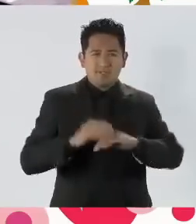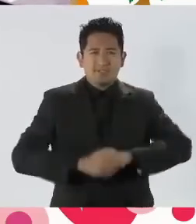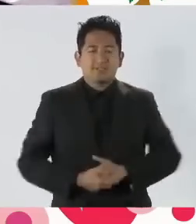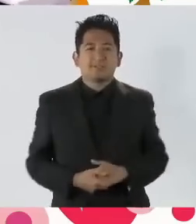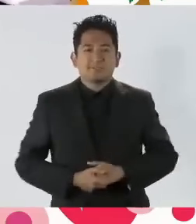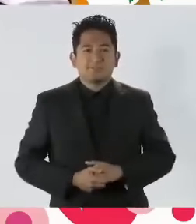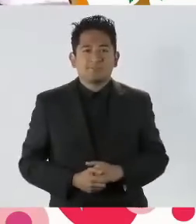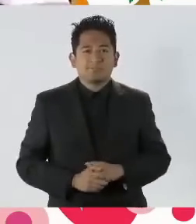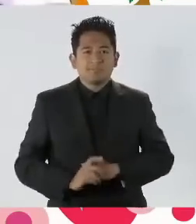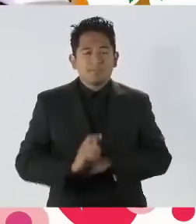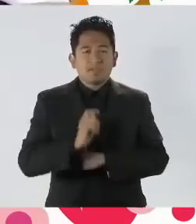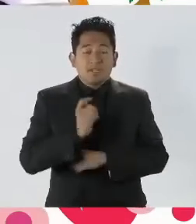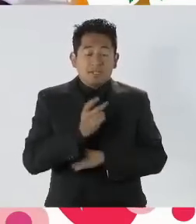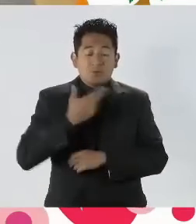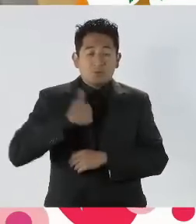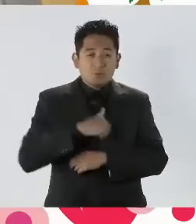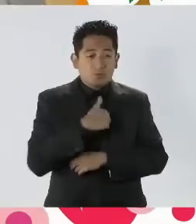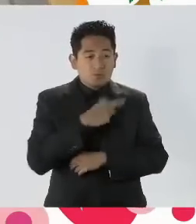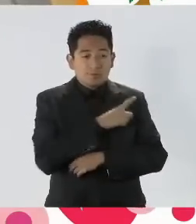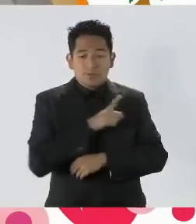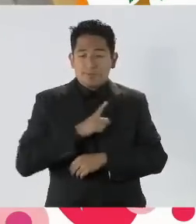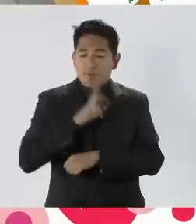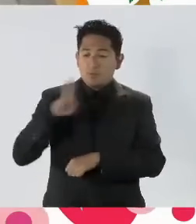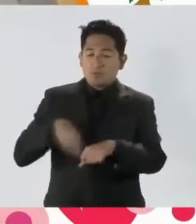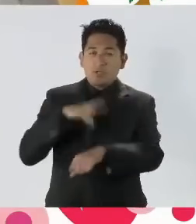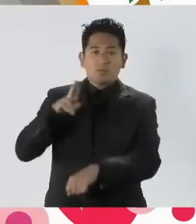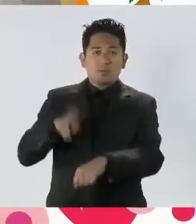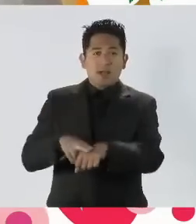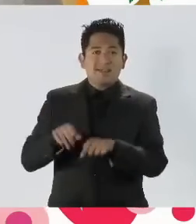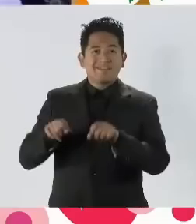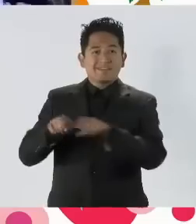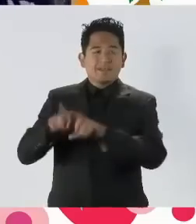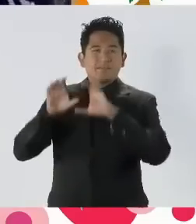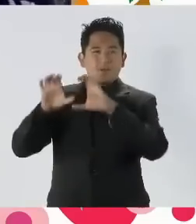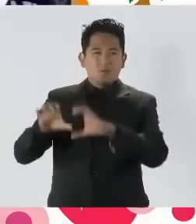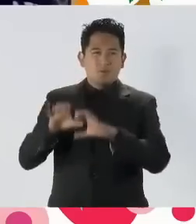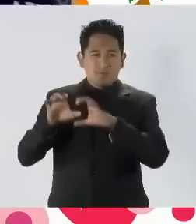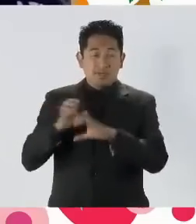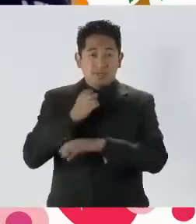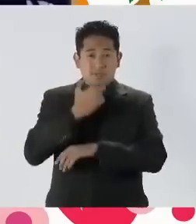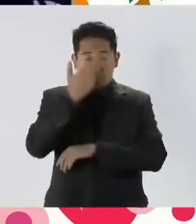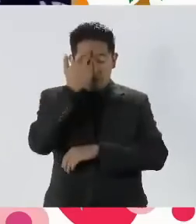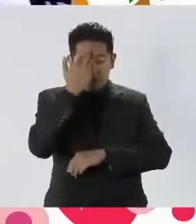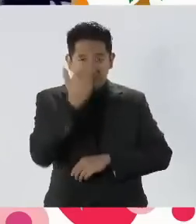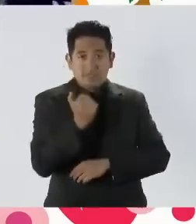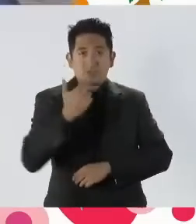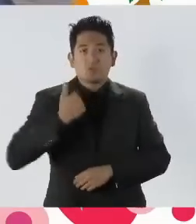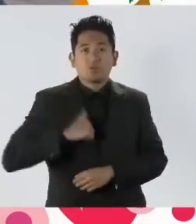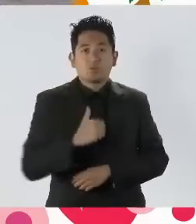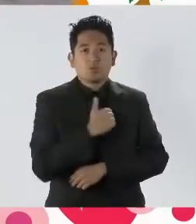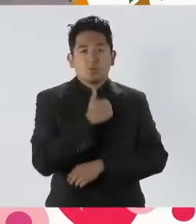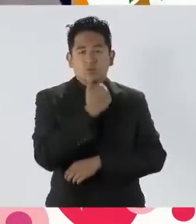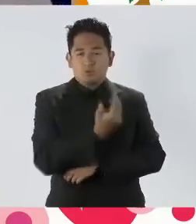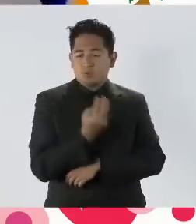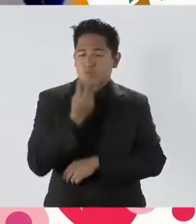hacia la sustentabilidad y ccia por eso rehabilitamos tres trenes del servicio